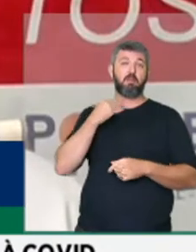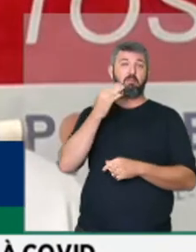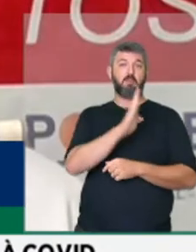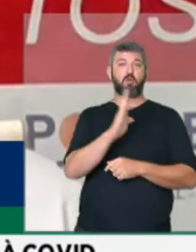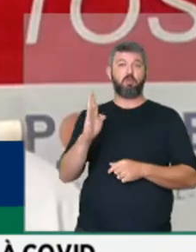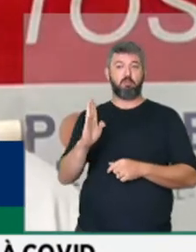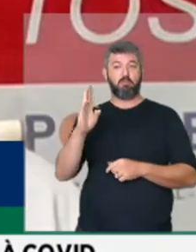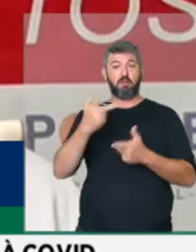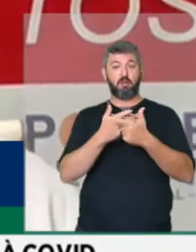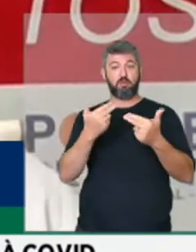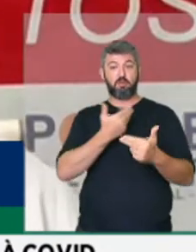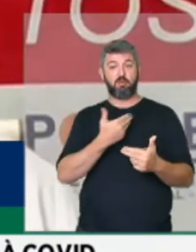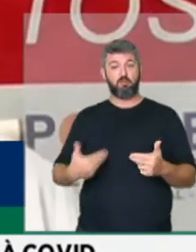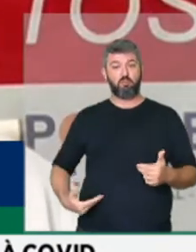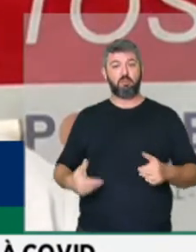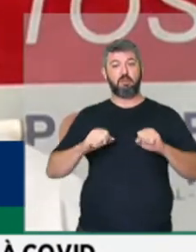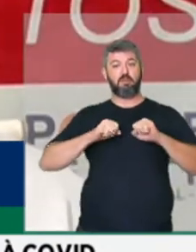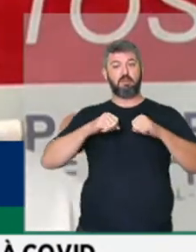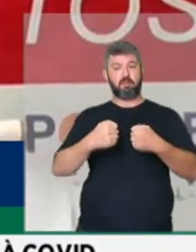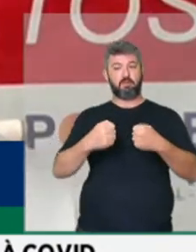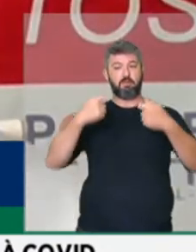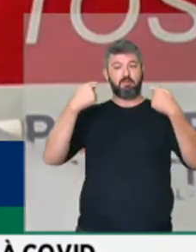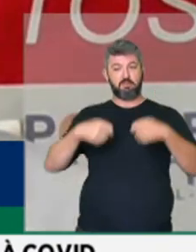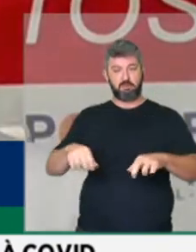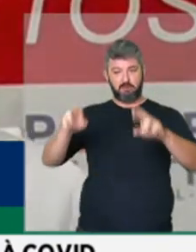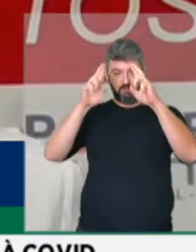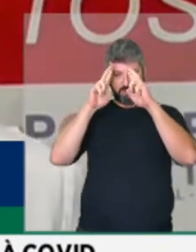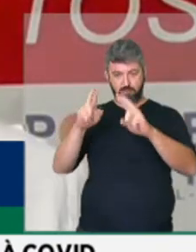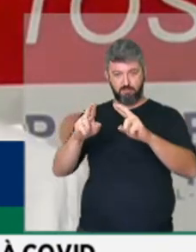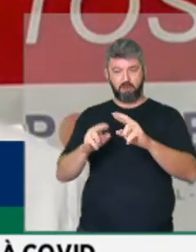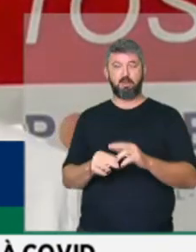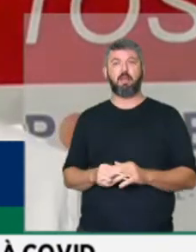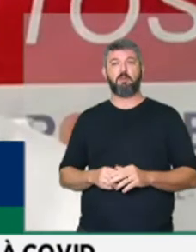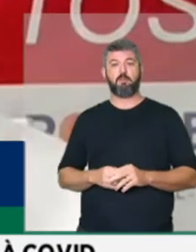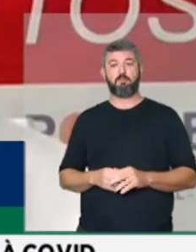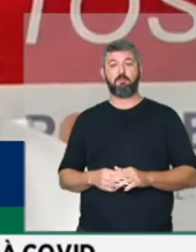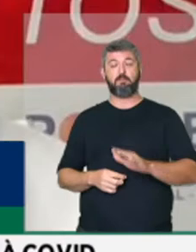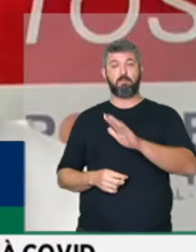COM MAIS UMA MANIFESTAÇÃO... DO MINISTRO PAULO GUEDES... AGORA ELE DIZ QUE AS